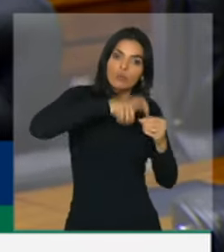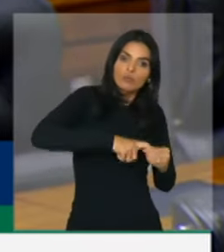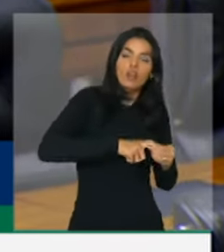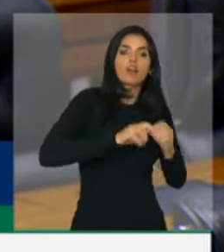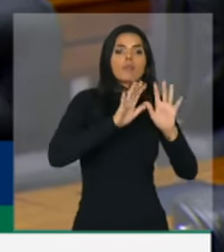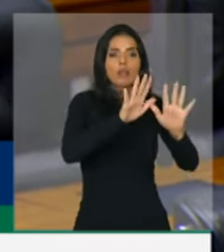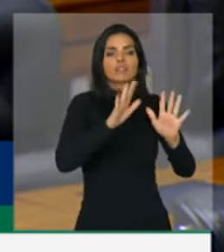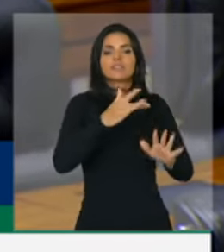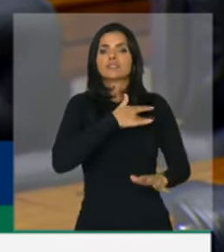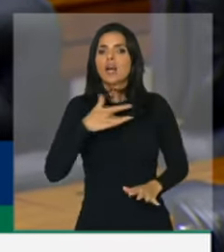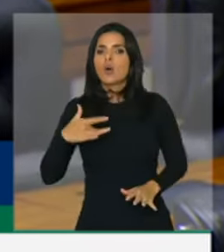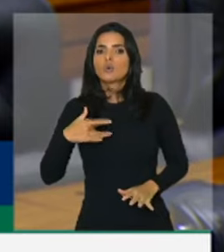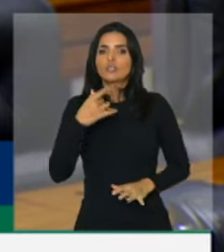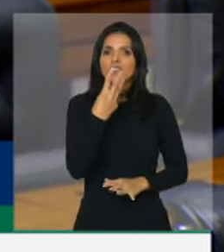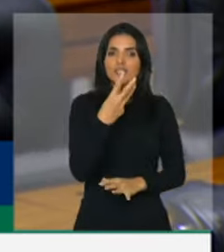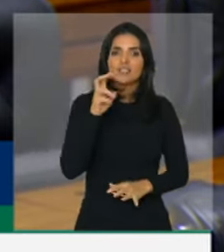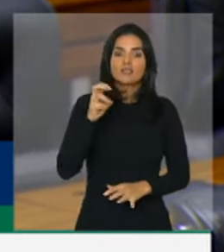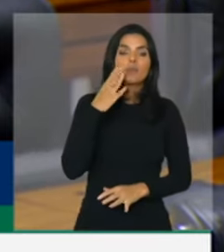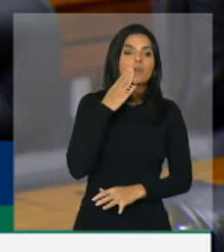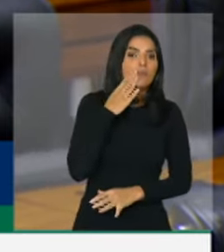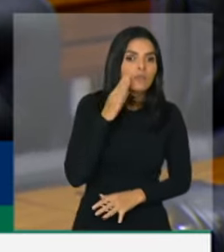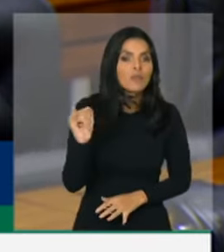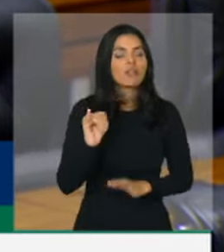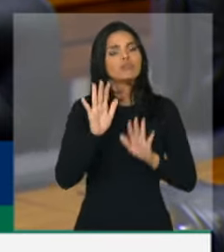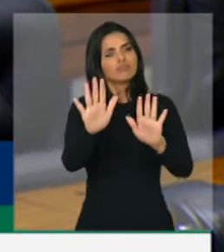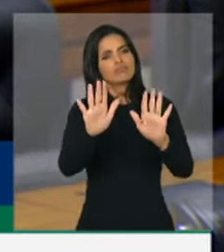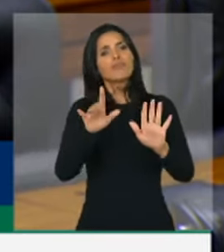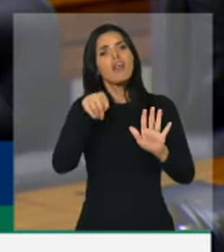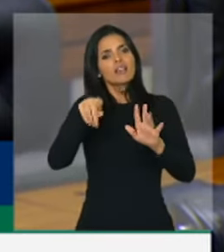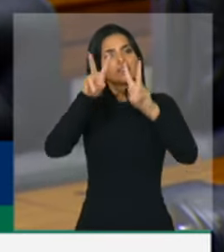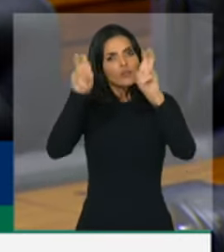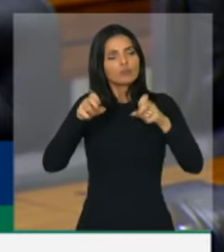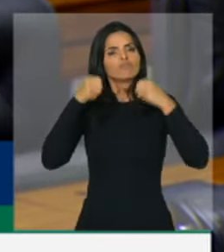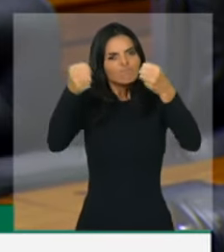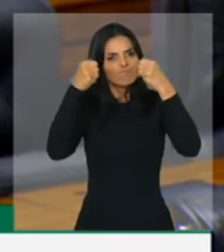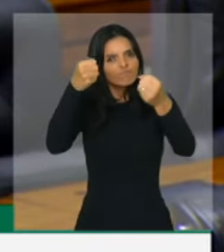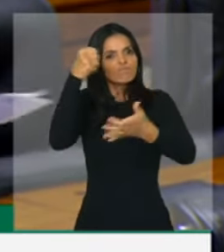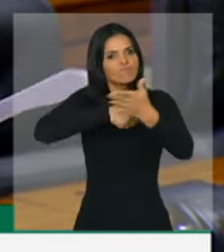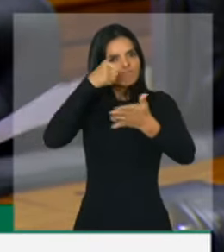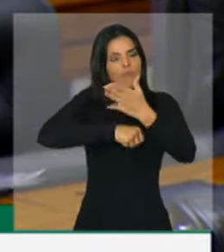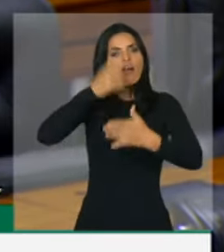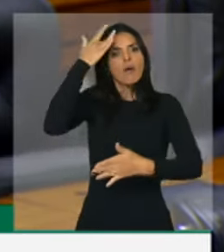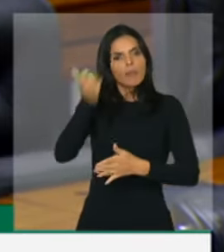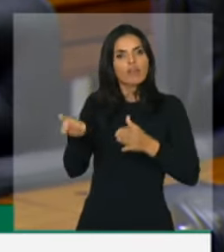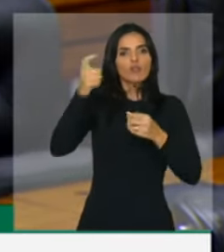AMANHÃ PARA REPOR ESSE RECURSO QUE FOI CORTADO INFELIZMENTE. OBRIGADO, PRESIDENTE. [PRESIDENTE]: OBRIGADO, DEPUTADO BOHN GASS.